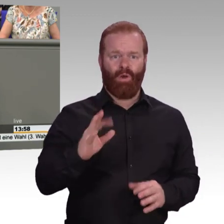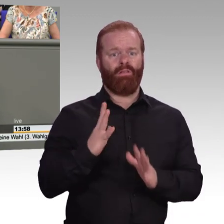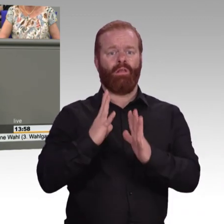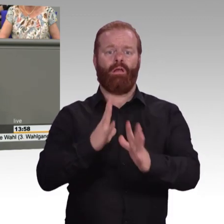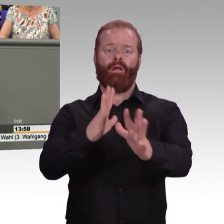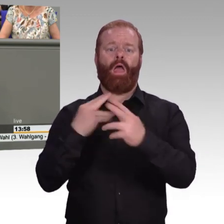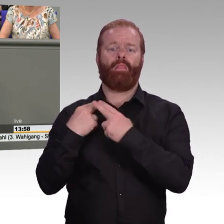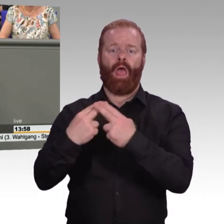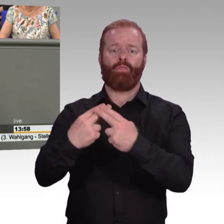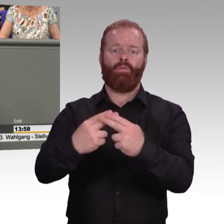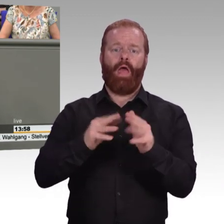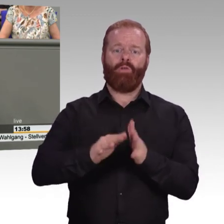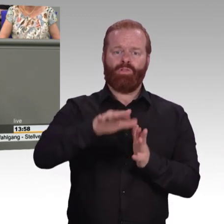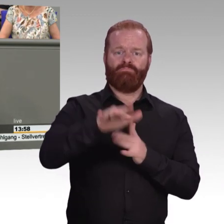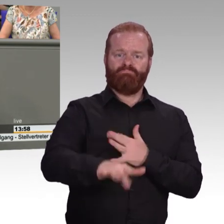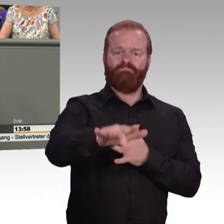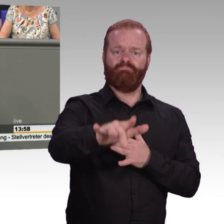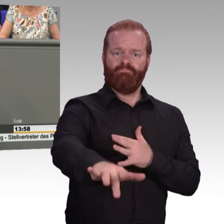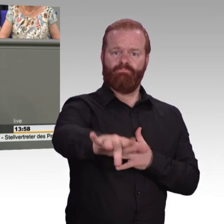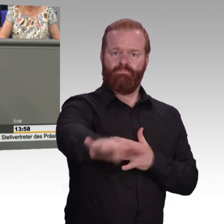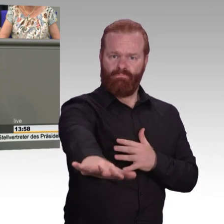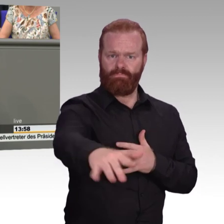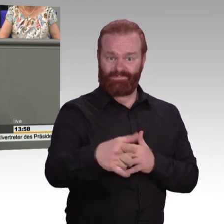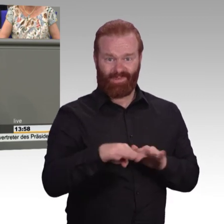staatlichen Eingriffs sicherzustellen und es wird darauf ankommen, wo genau